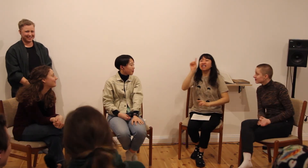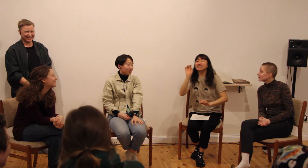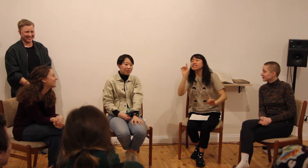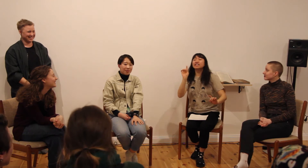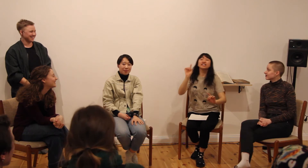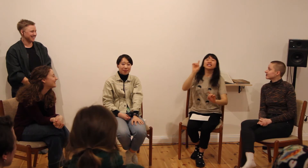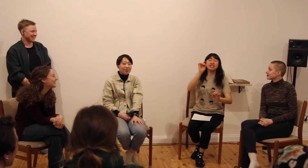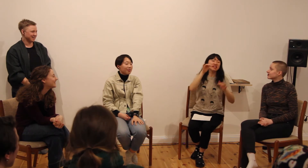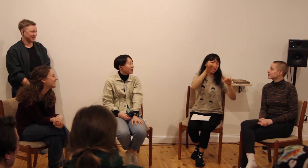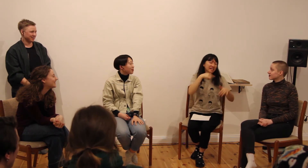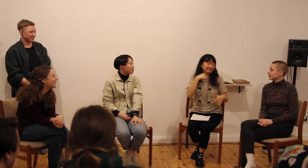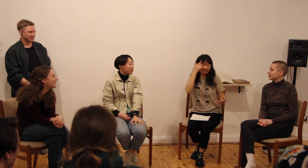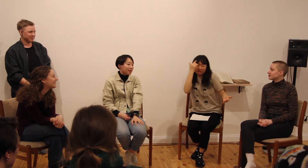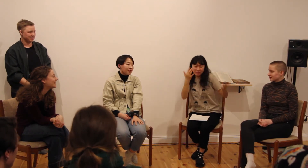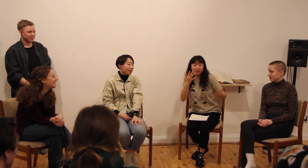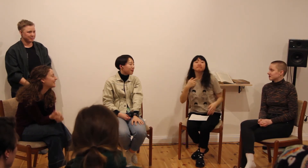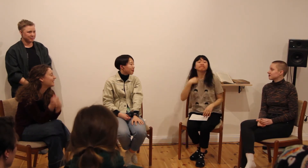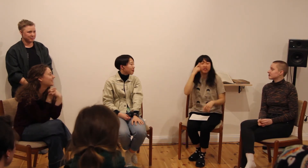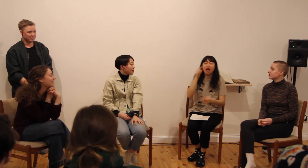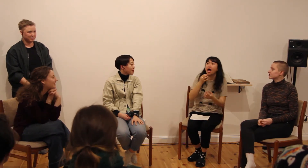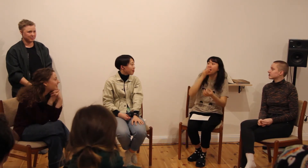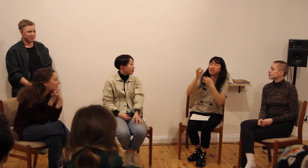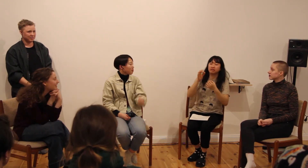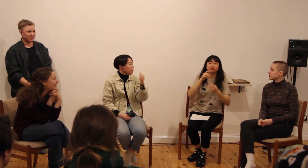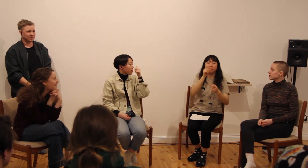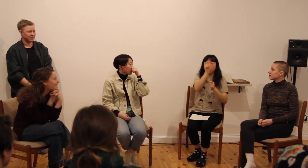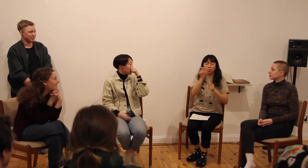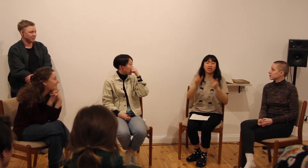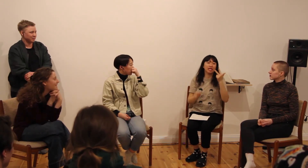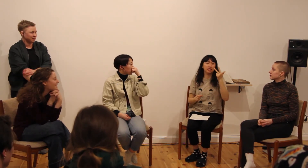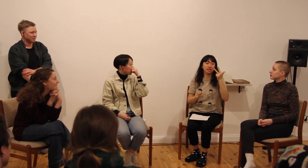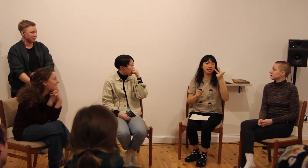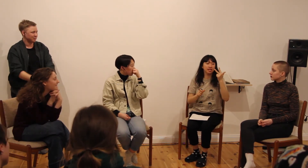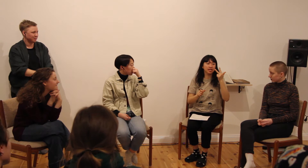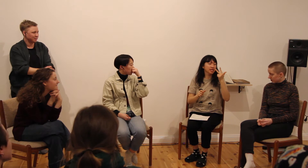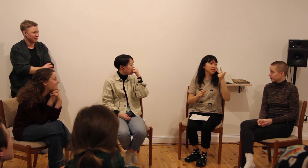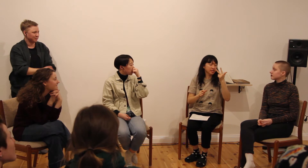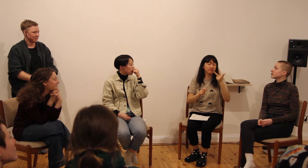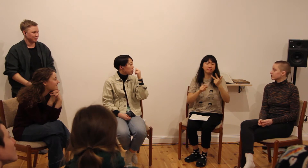Es gibt wahrscheinlich schon Leute die unruhig auf den Stühlen herumrutschen, weil sie ihre Fragen los werden wollen.